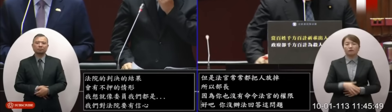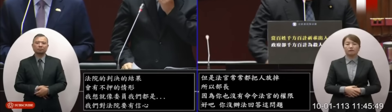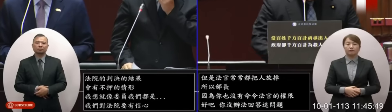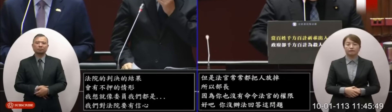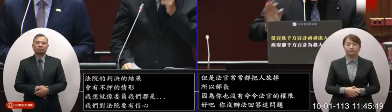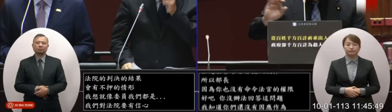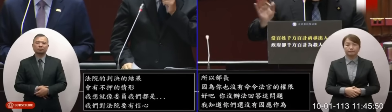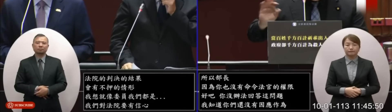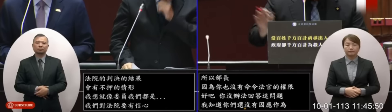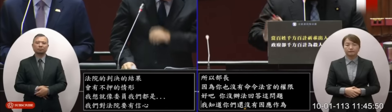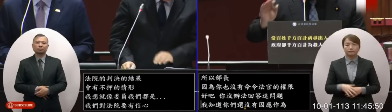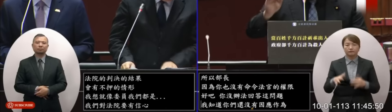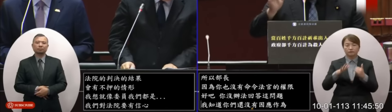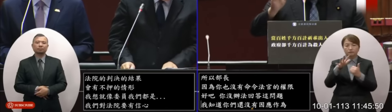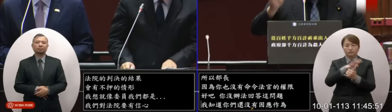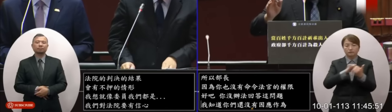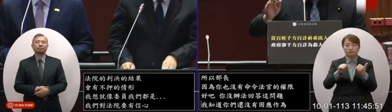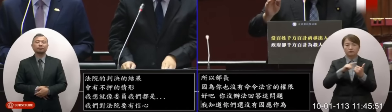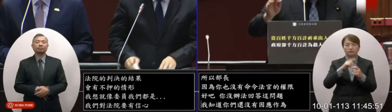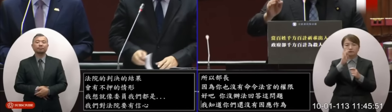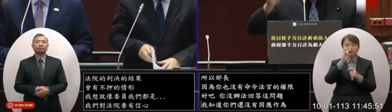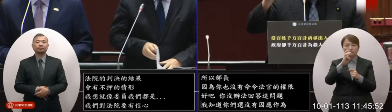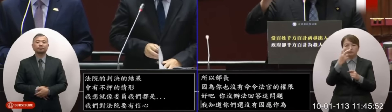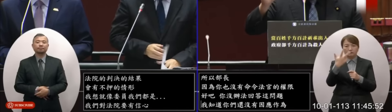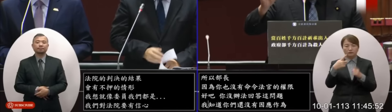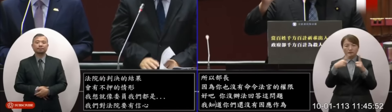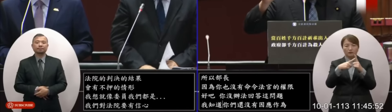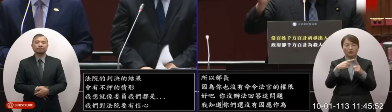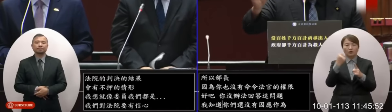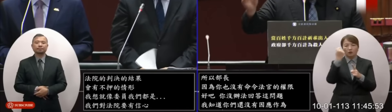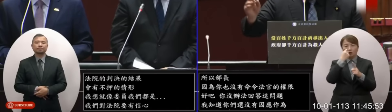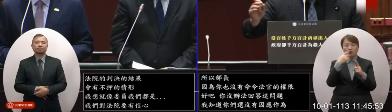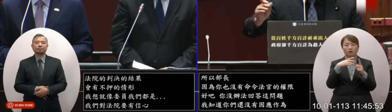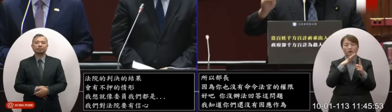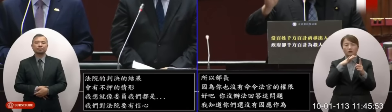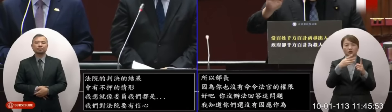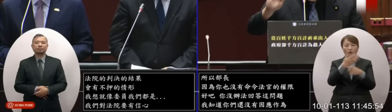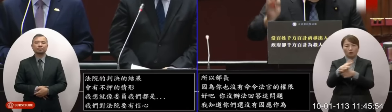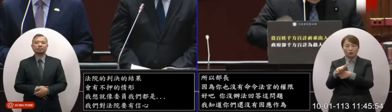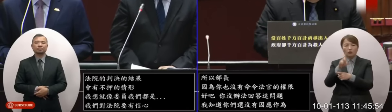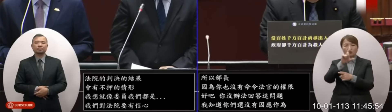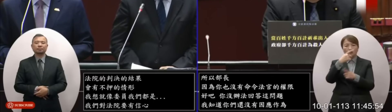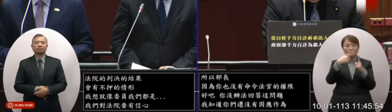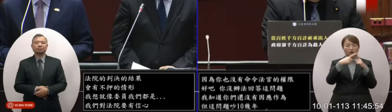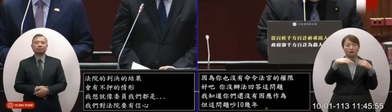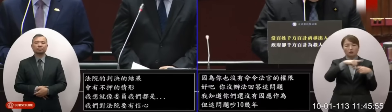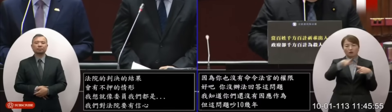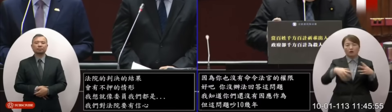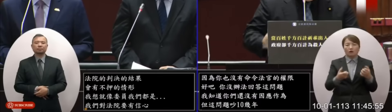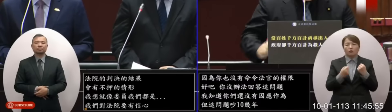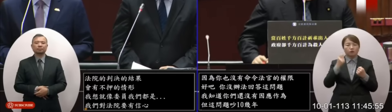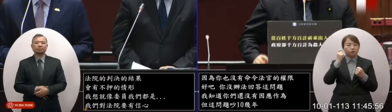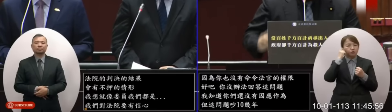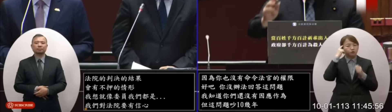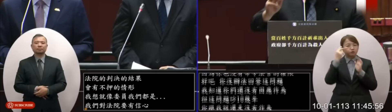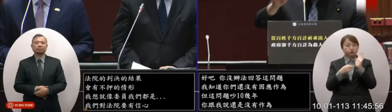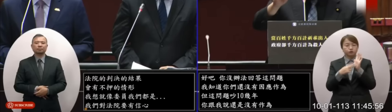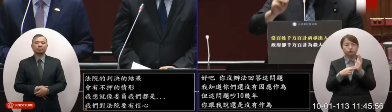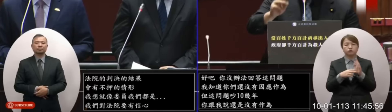這這我想全國的這37個死刑犯 他所造成的61條人命的家屬 當然不能接受你們的這個意見了 第二個問題